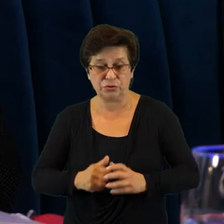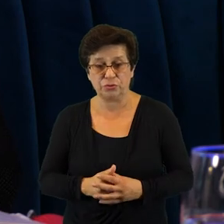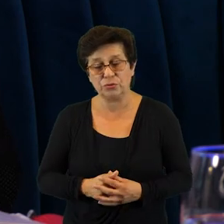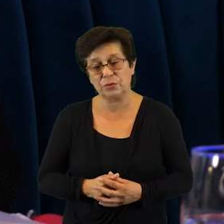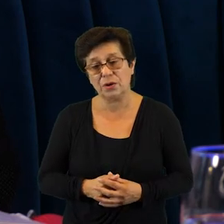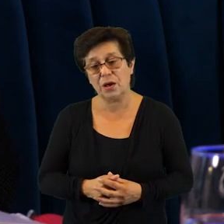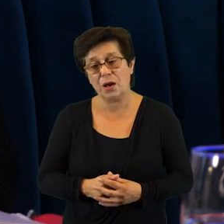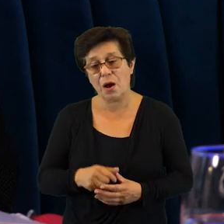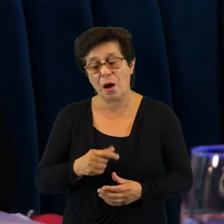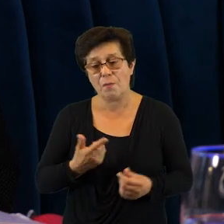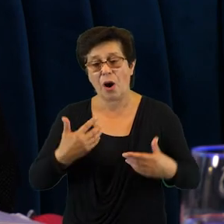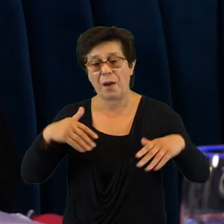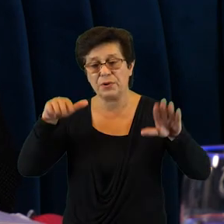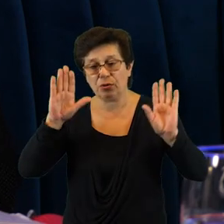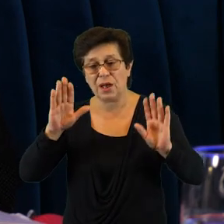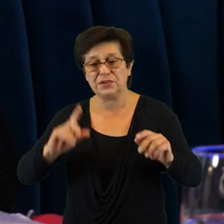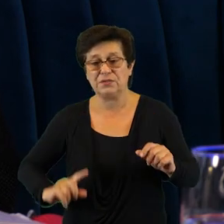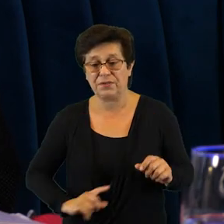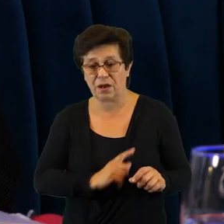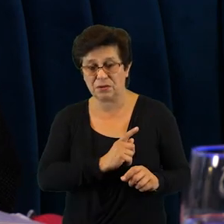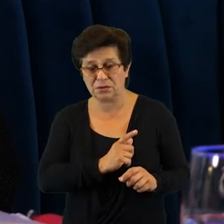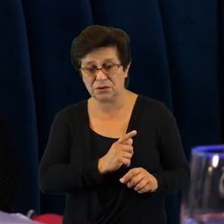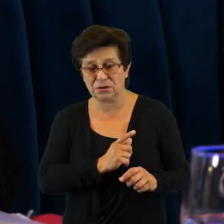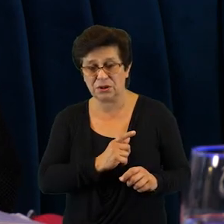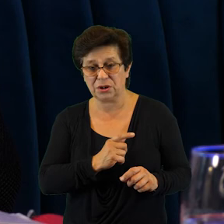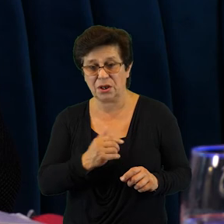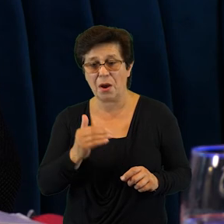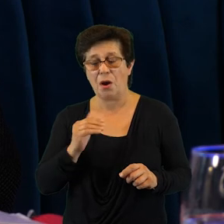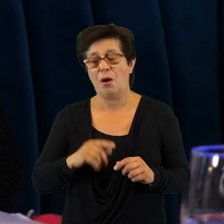Po kapitulacji Francji znalazł się w Londynie